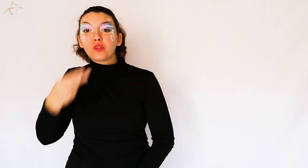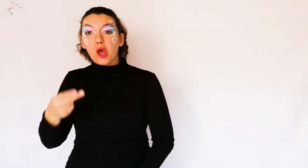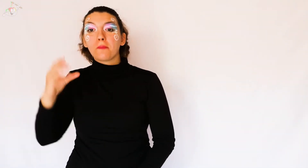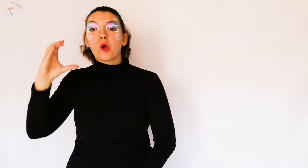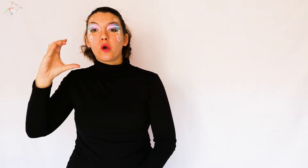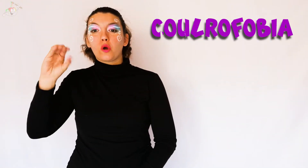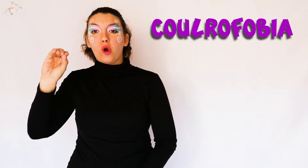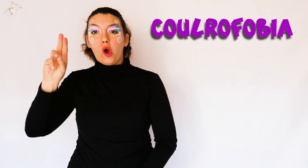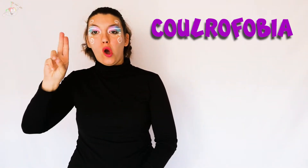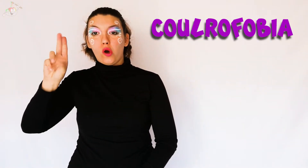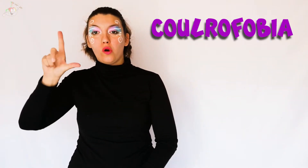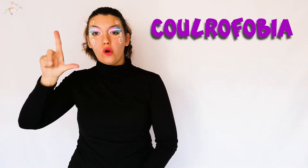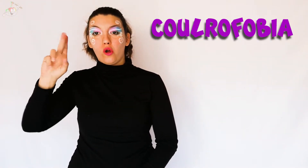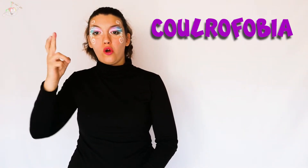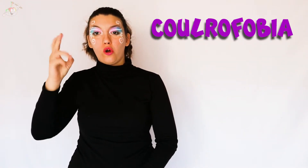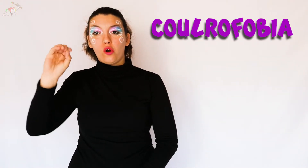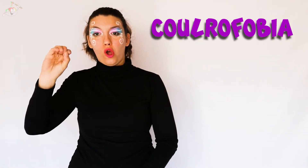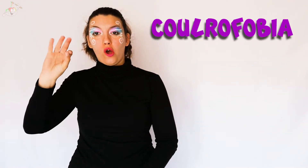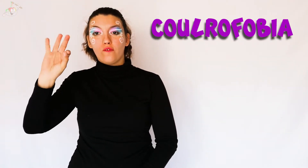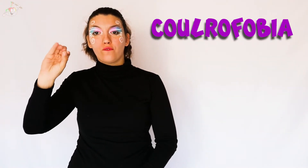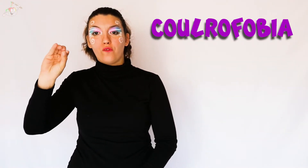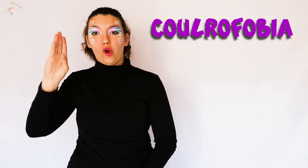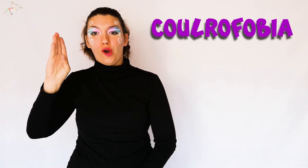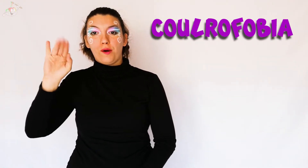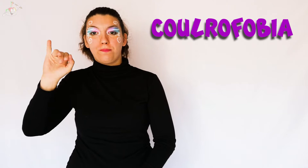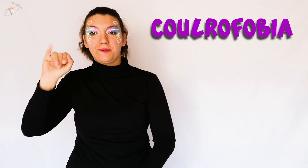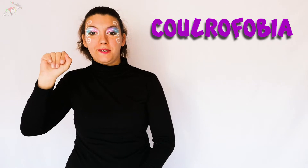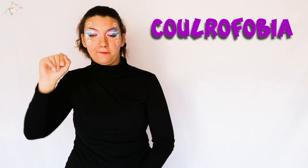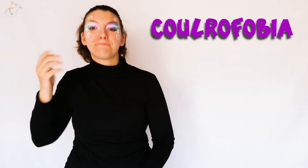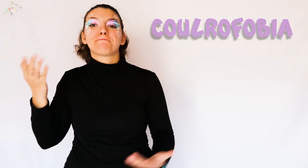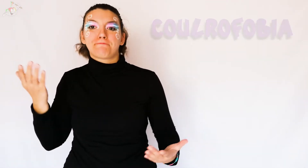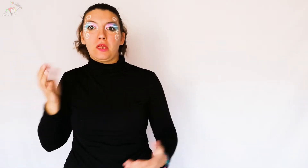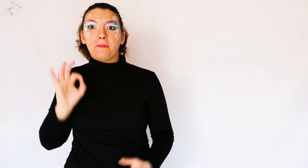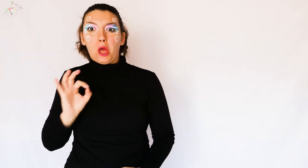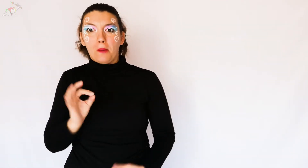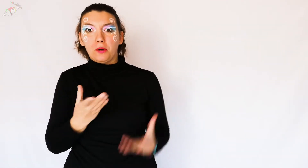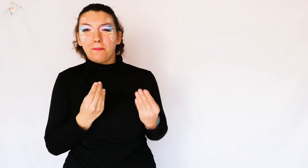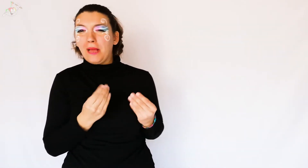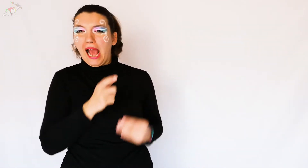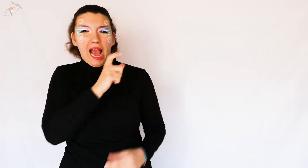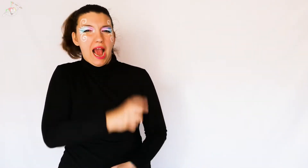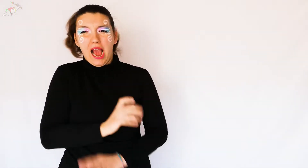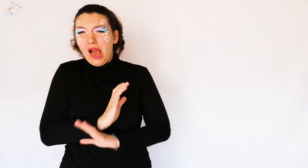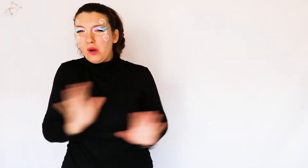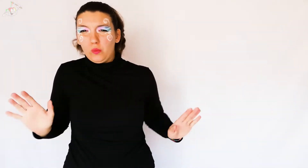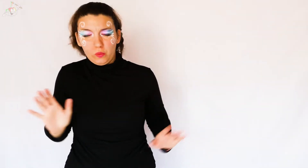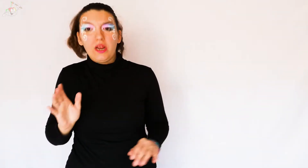chiamata Coulrofobia. Ne sono proprio terrorizzati,